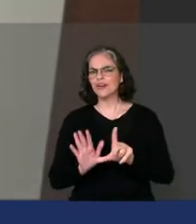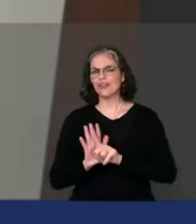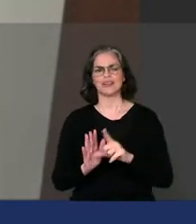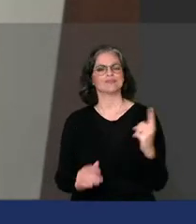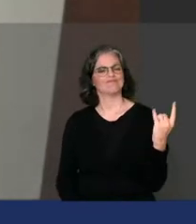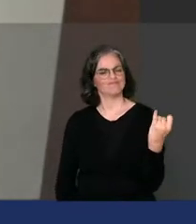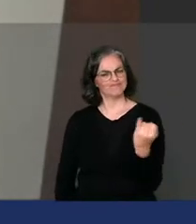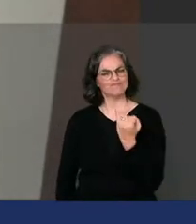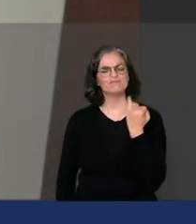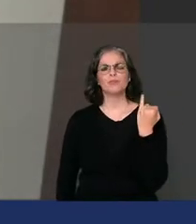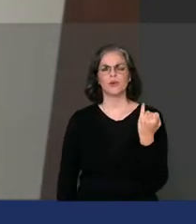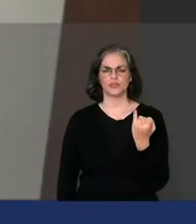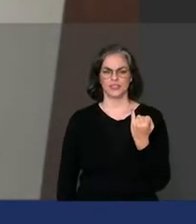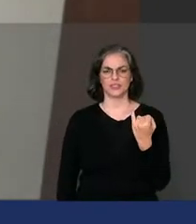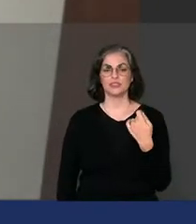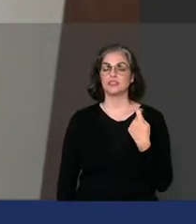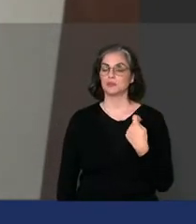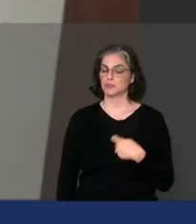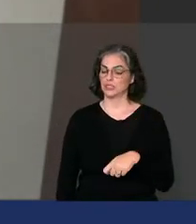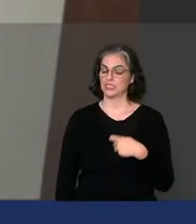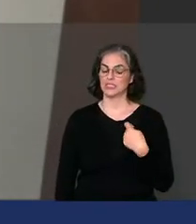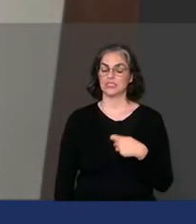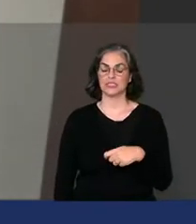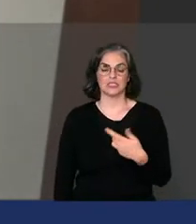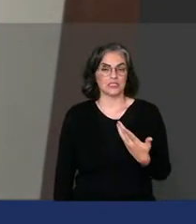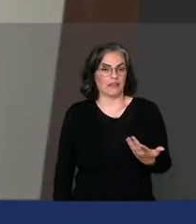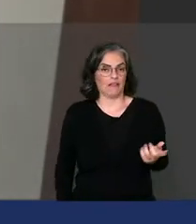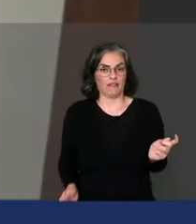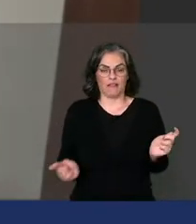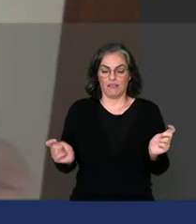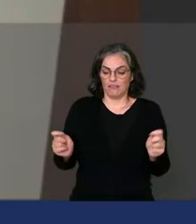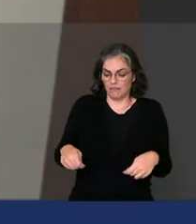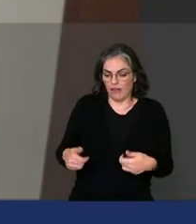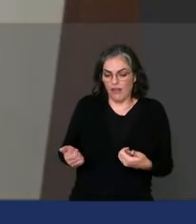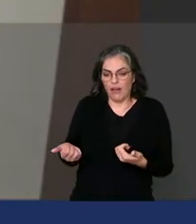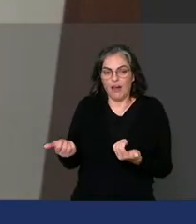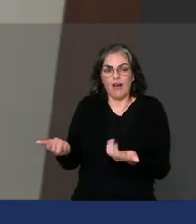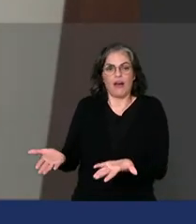QUE SÃO FUNDAMENTAIS PARA QUE POSSAMOS DAR CONDIÇÕES E VALORIZAR AQUELES E AQUELAS